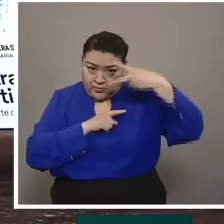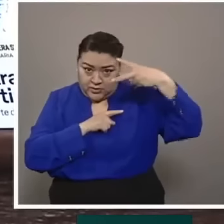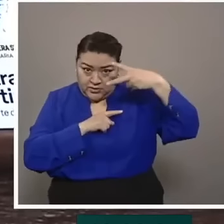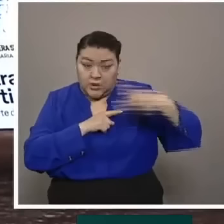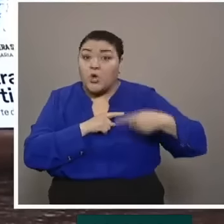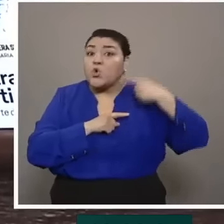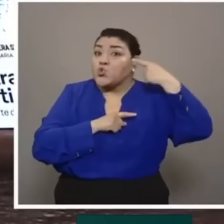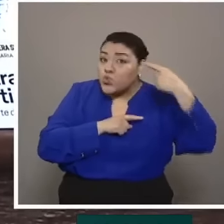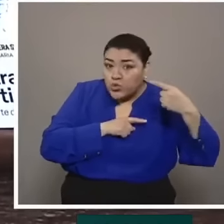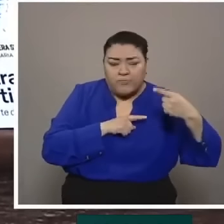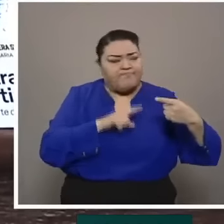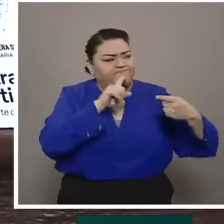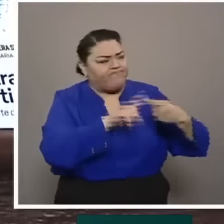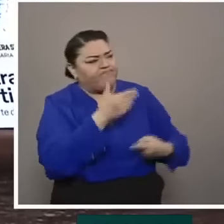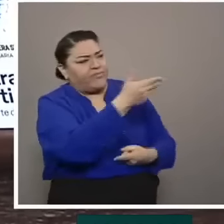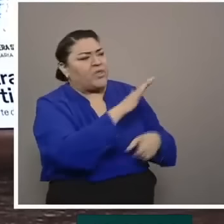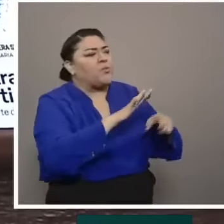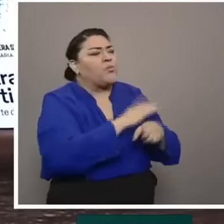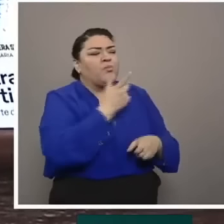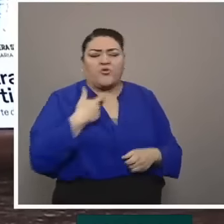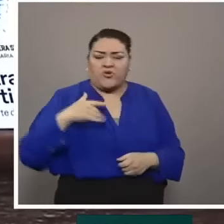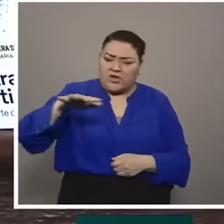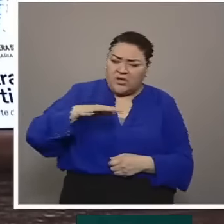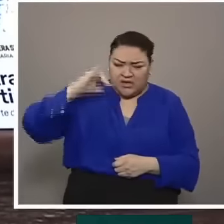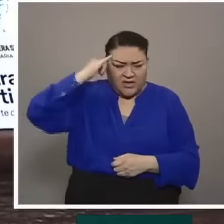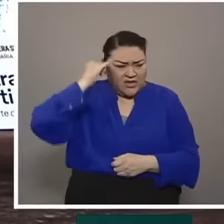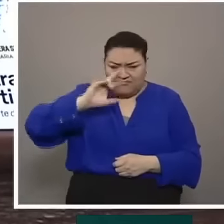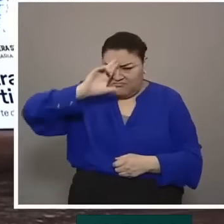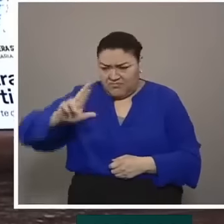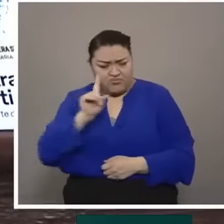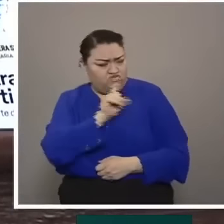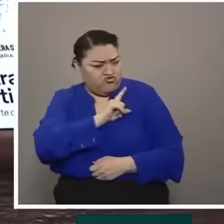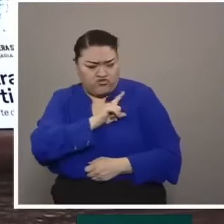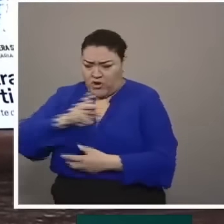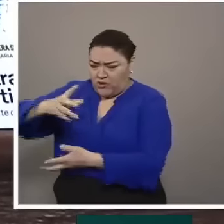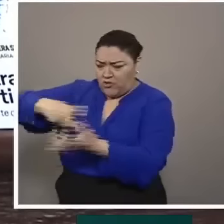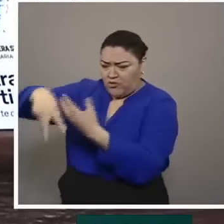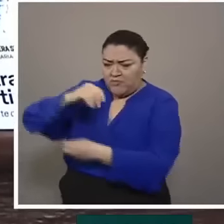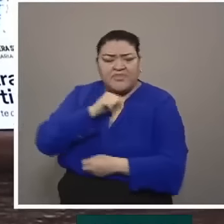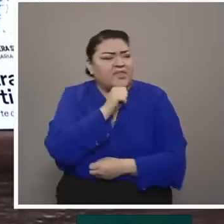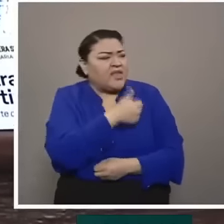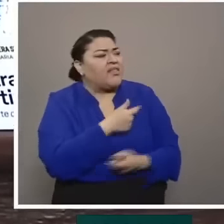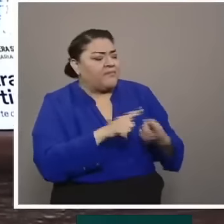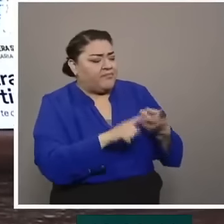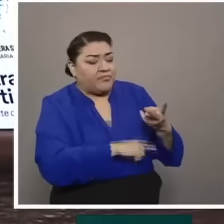sobre la falta de reconocimiento como autogobierno y segundo a la alegada omisión legislativa